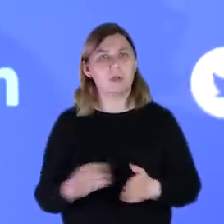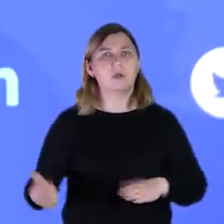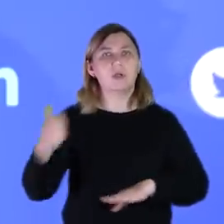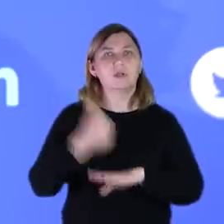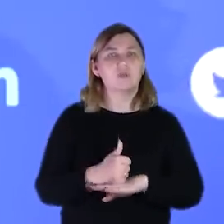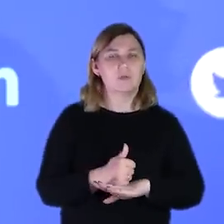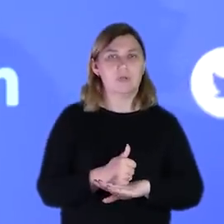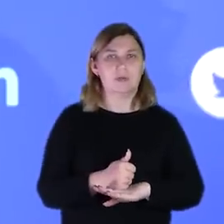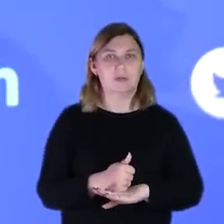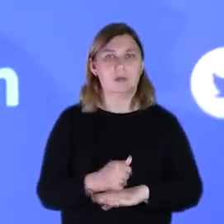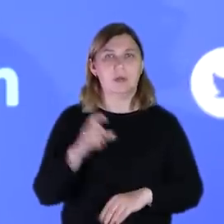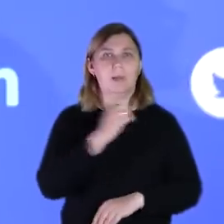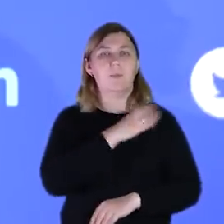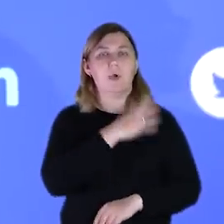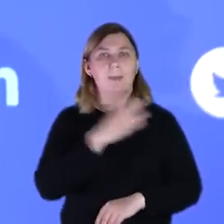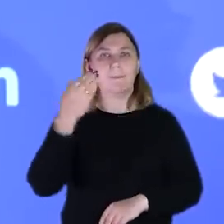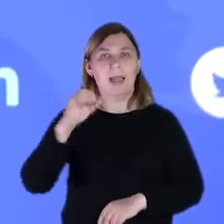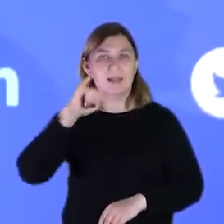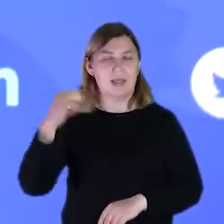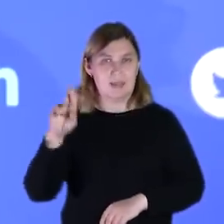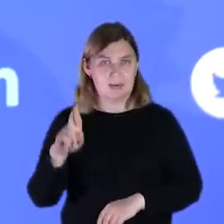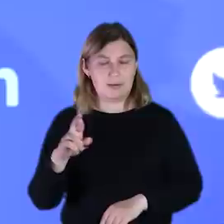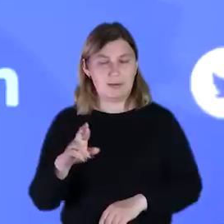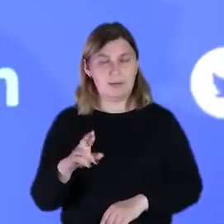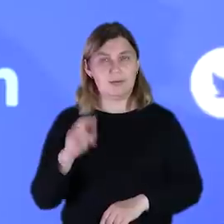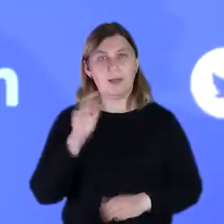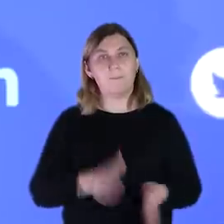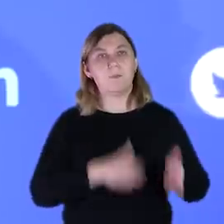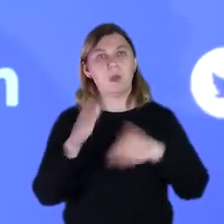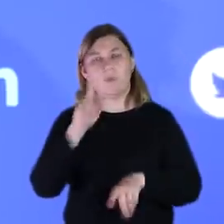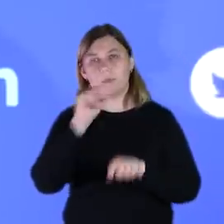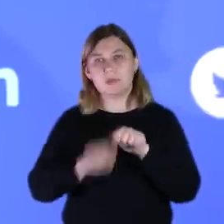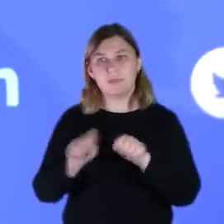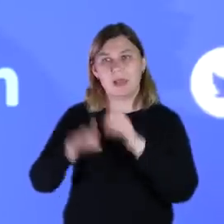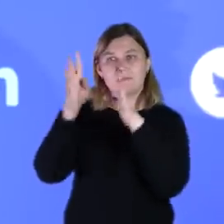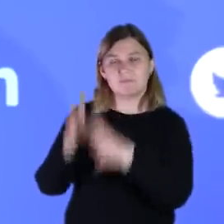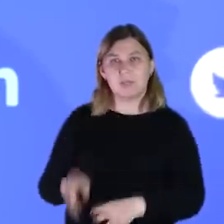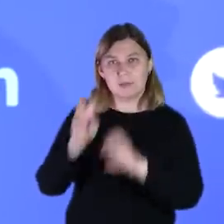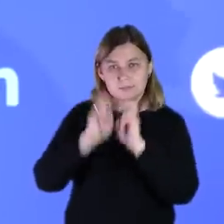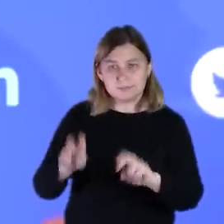ekspozytury płk. Mayera późniejszego, żeby go sprawdzać weryfikować... No bo był